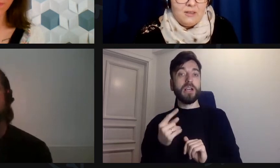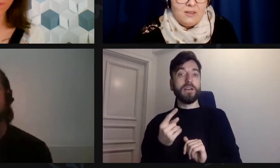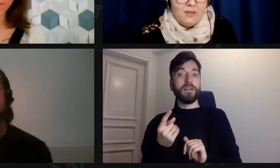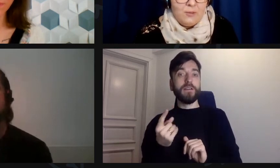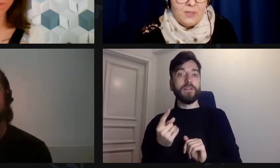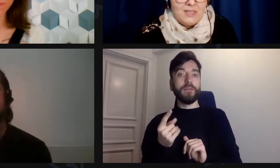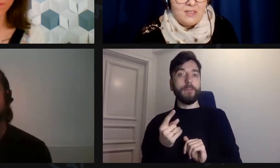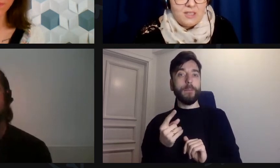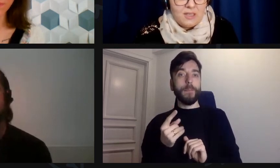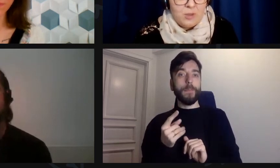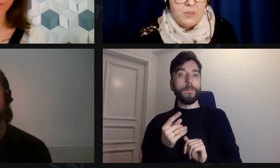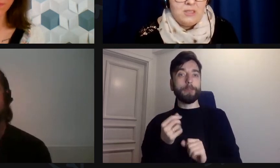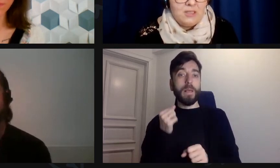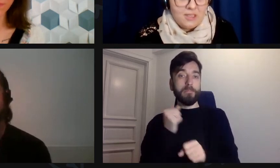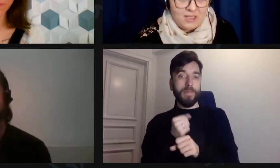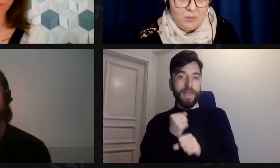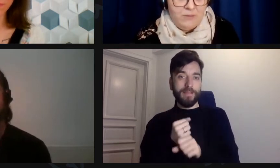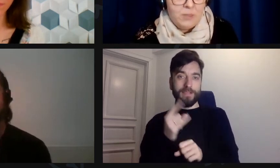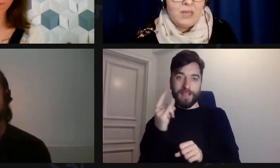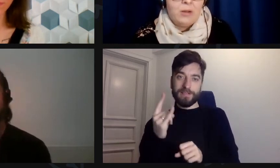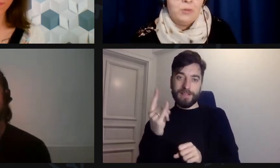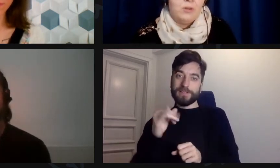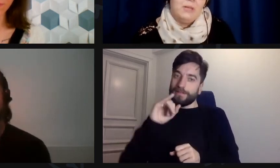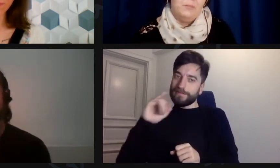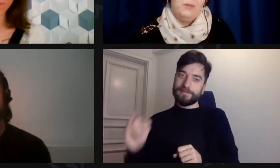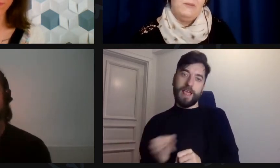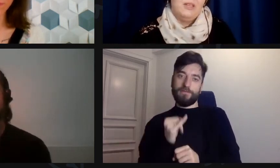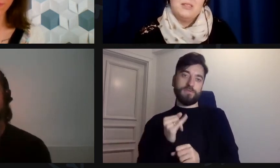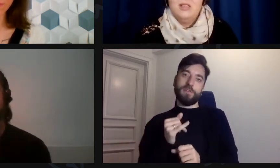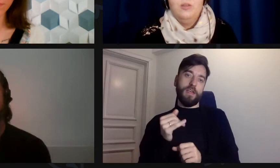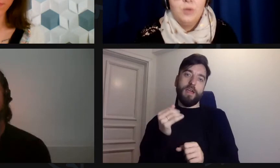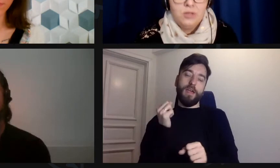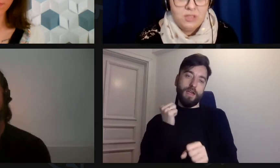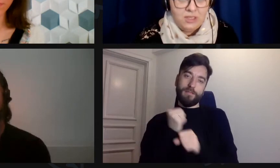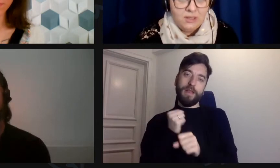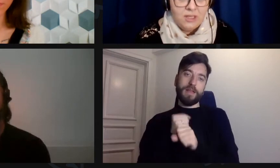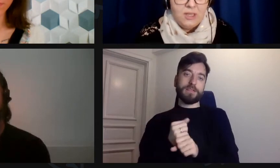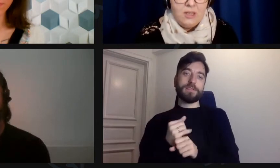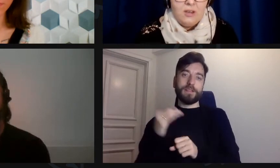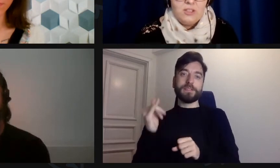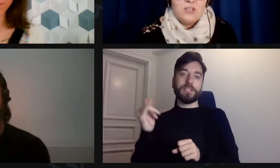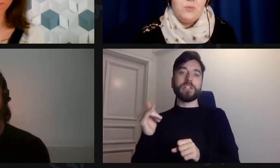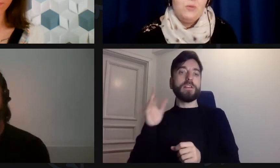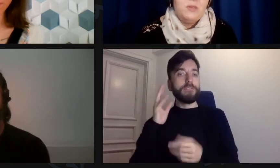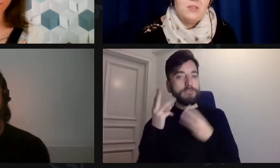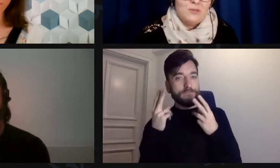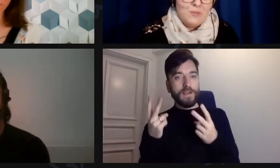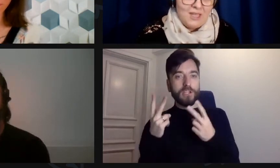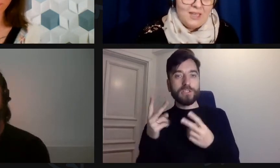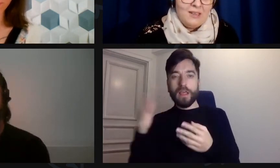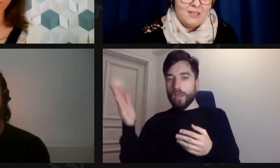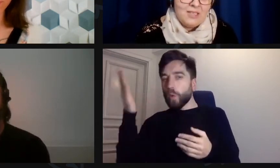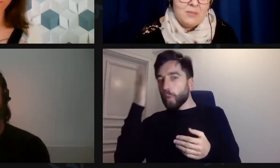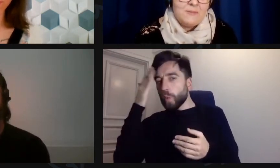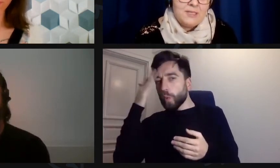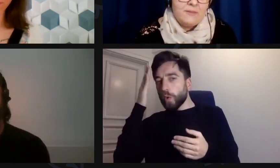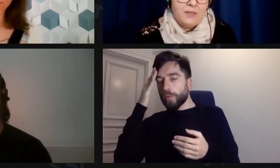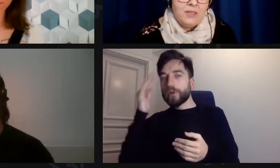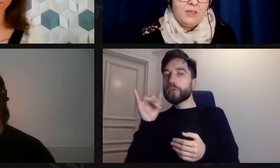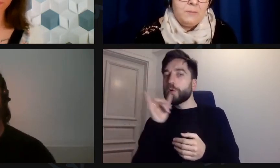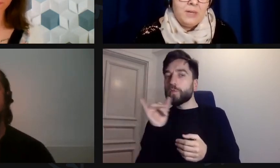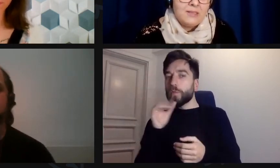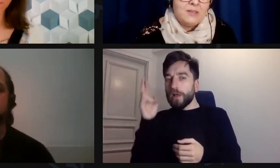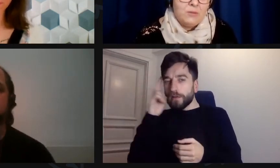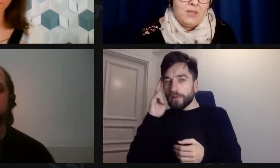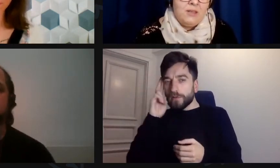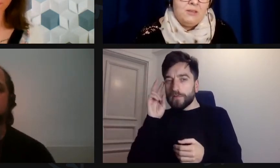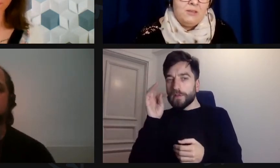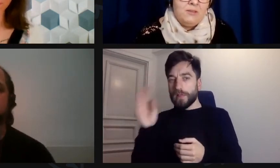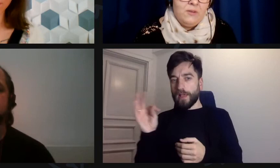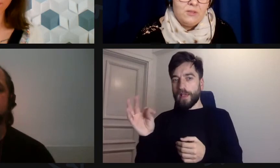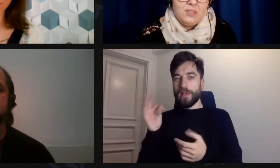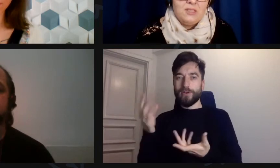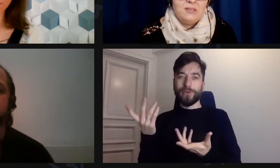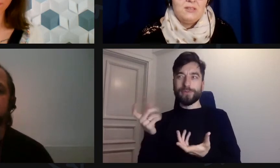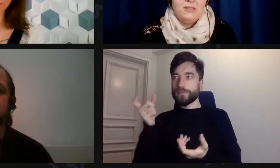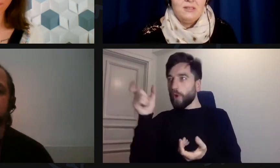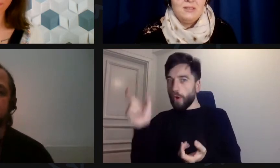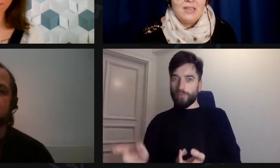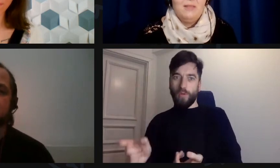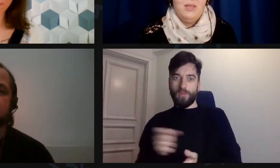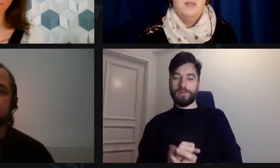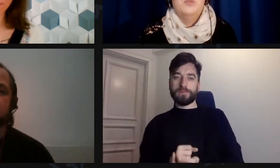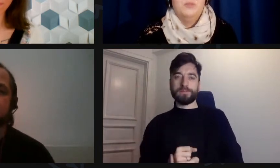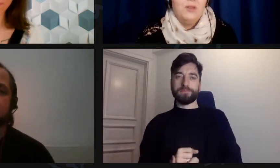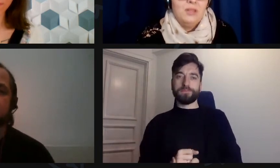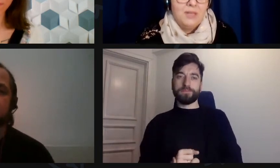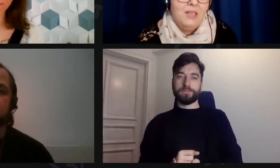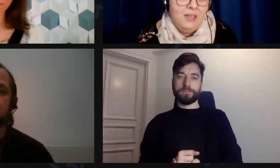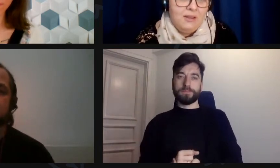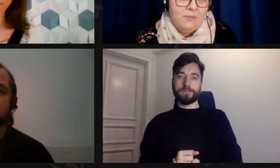że jednak praca z dzieckiem to praca z dzieckiem i wymaga pewnej znajomości, próby zrozumienie samej specyfiki pracy, która wiąże się z takim podmiotem a nie innym.